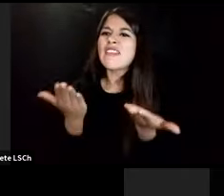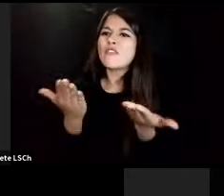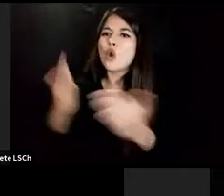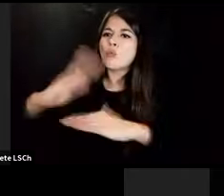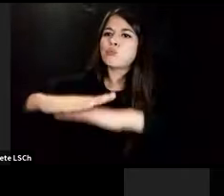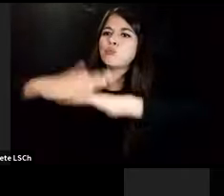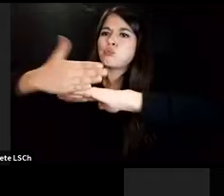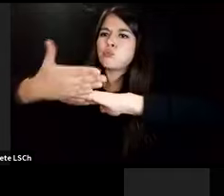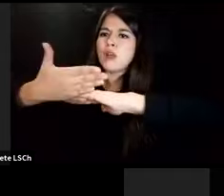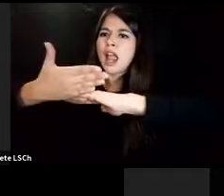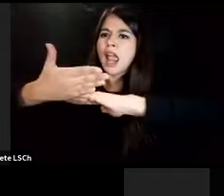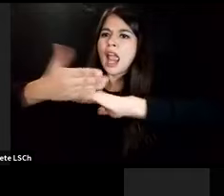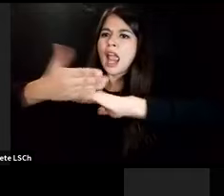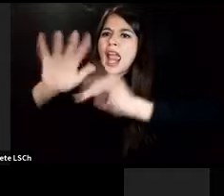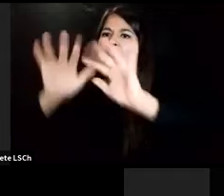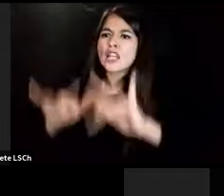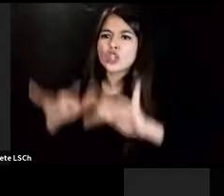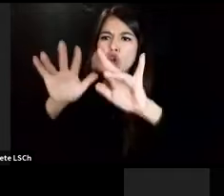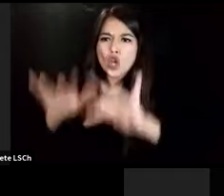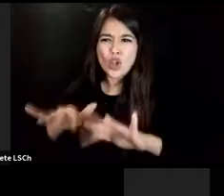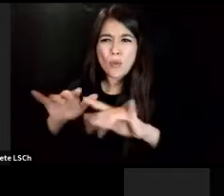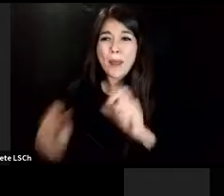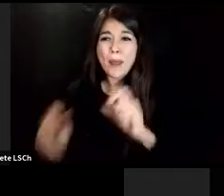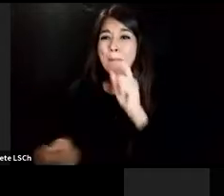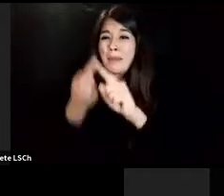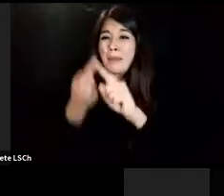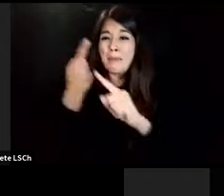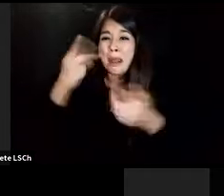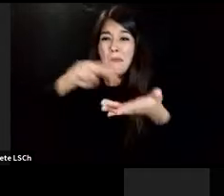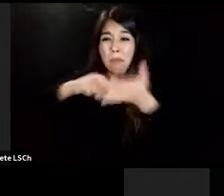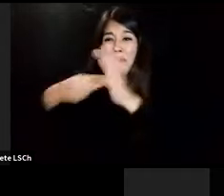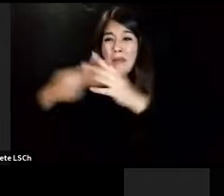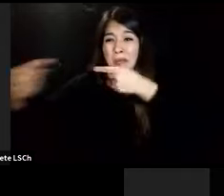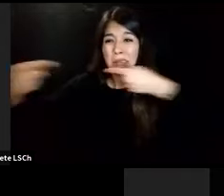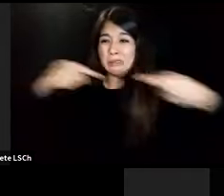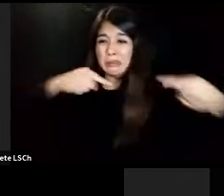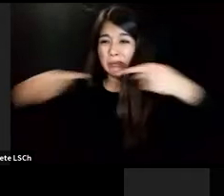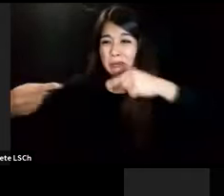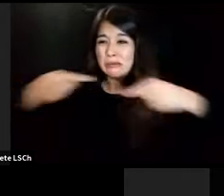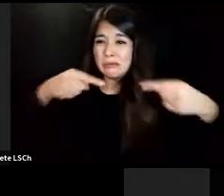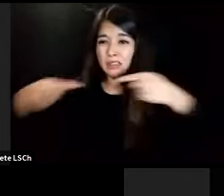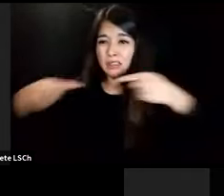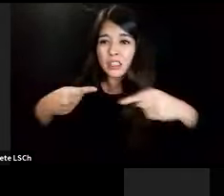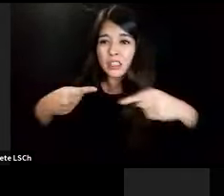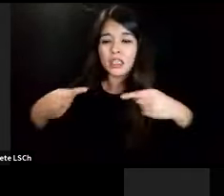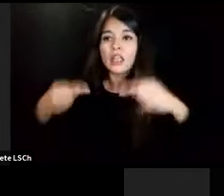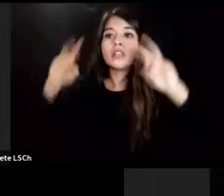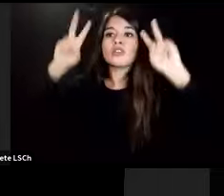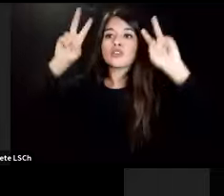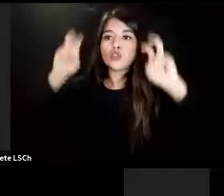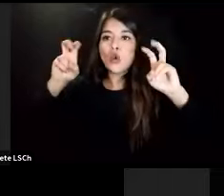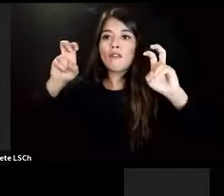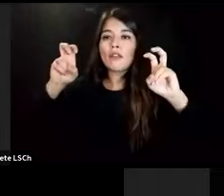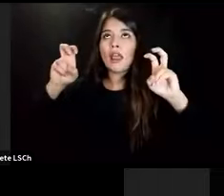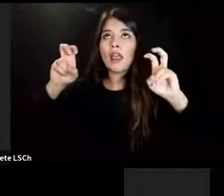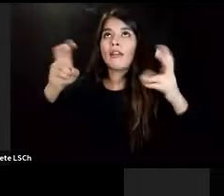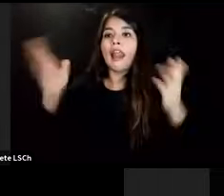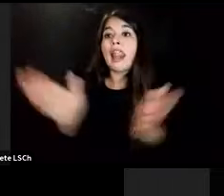polémicas que existió hace hace algunos años respecto de la sobrevivencia del libro de papel (siempre se usan